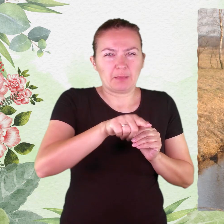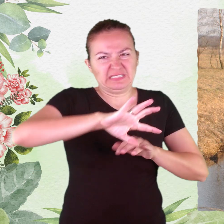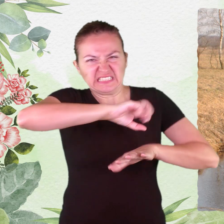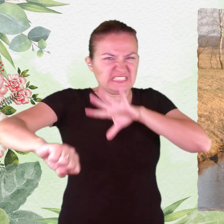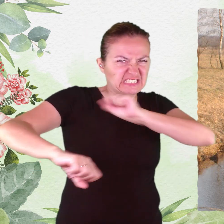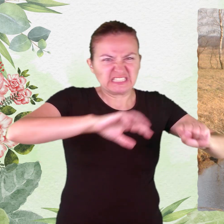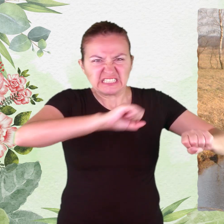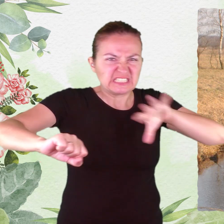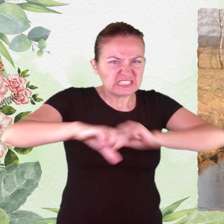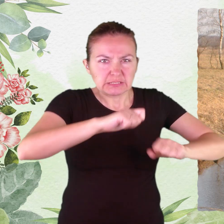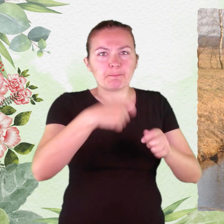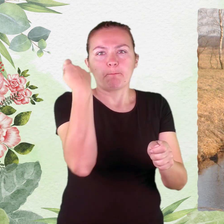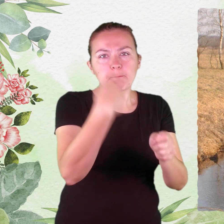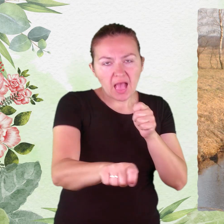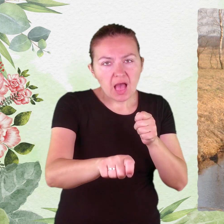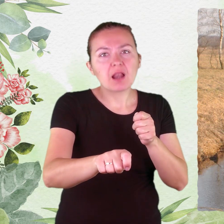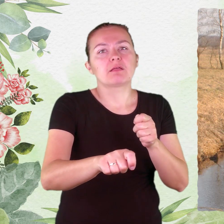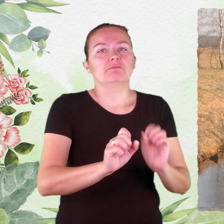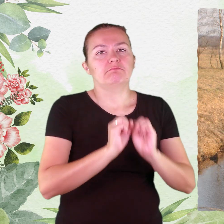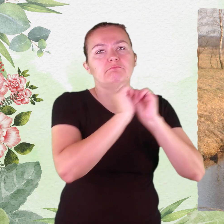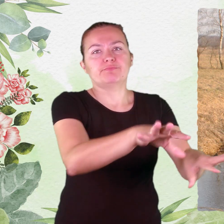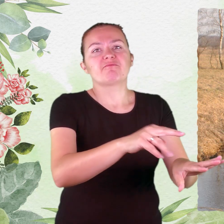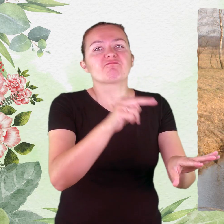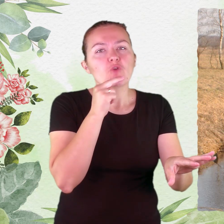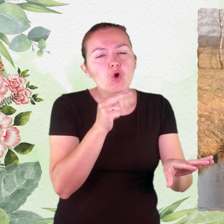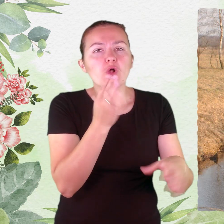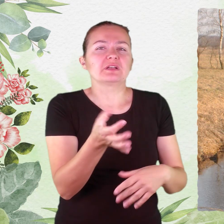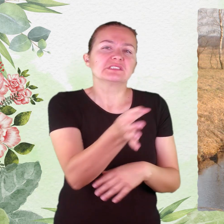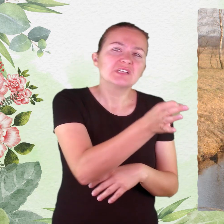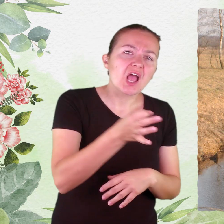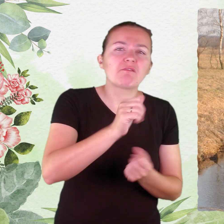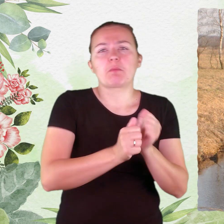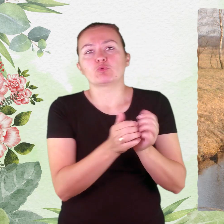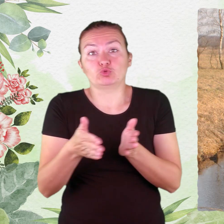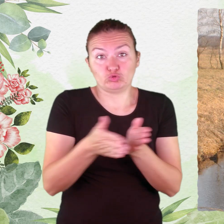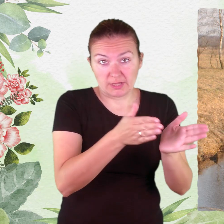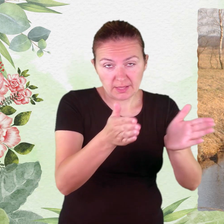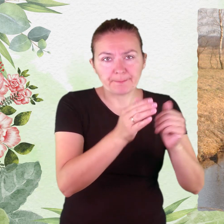Tam rozdzierają ją na części, podpala ją i wrzucają do wody, stawu lub rzeki.